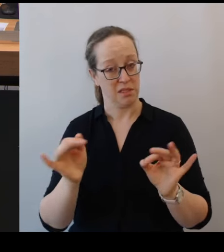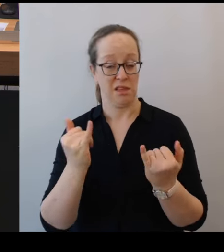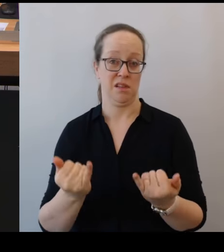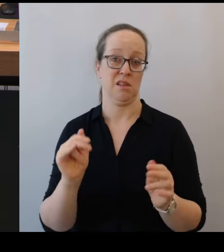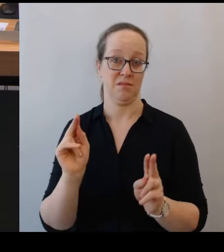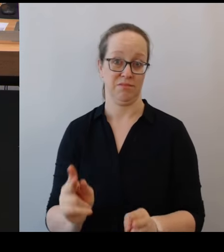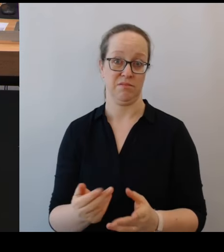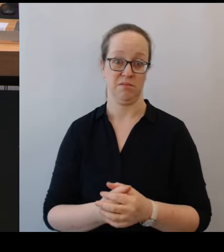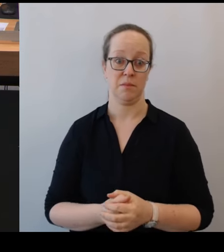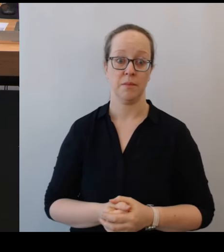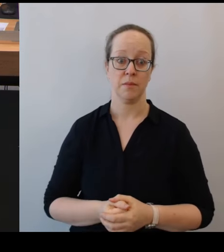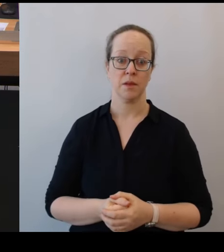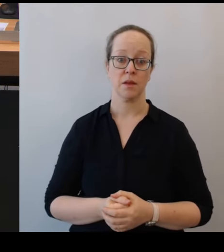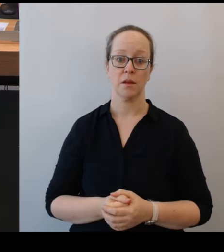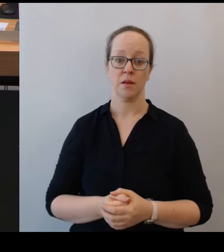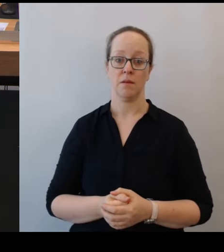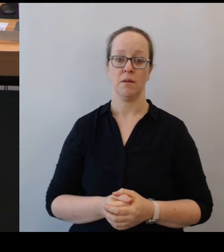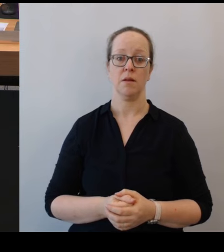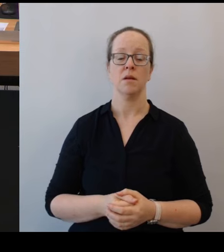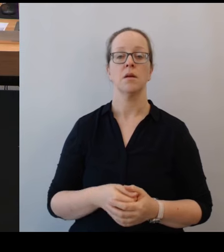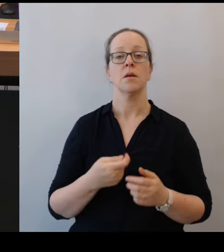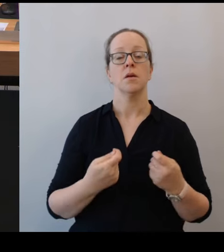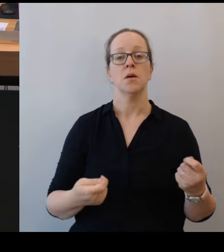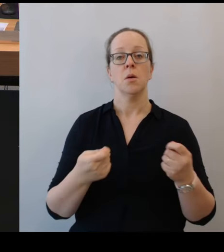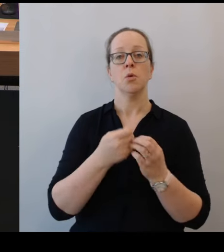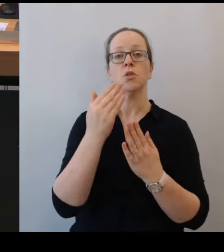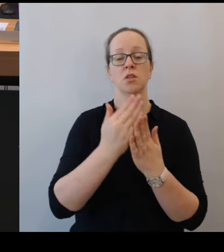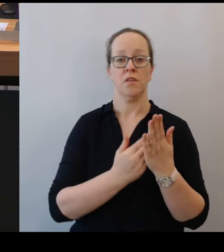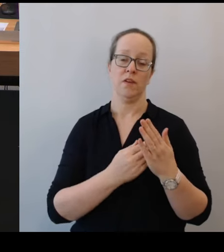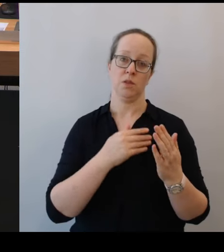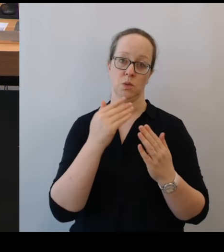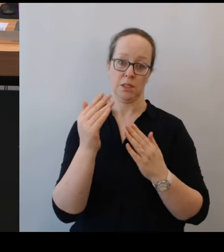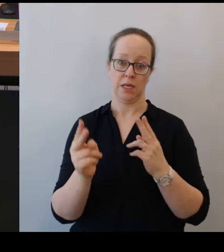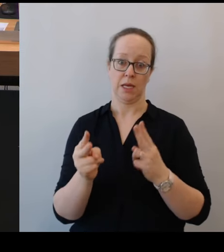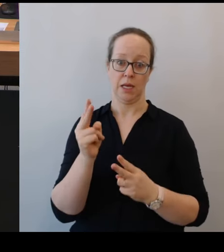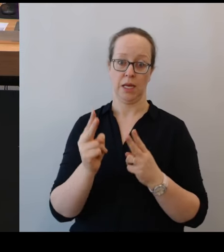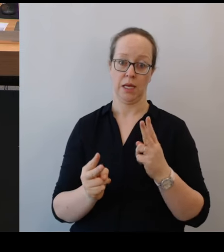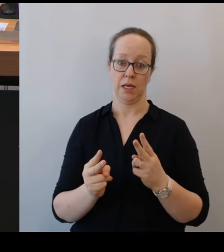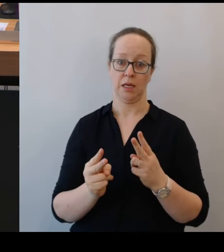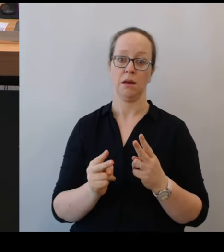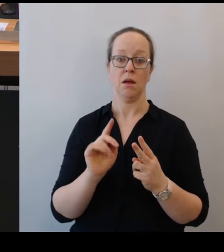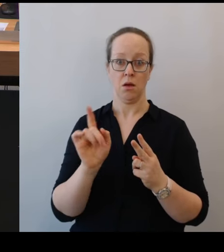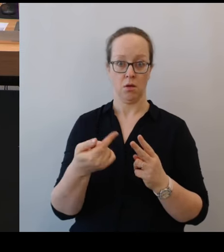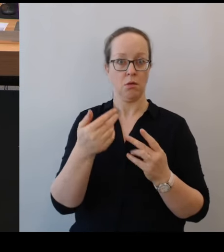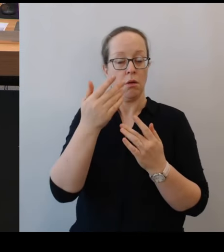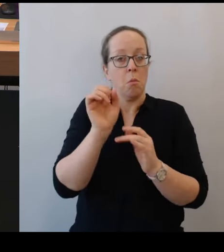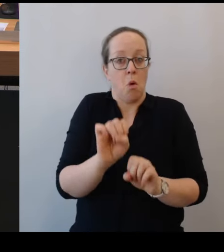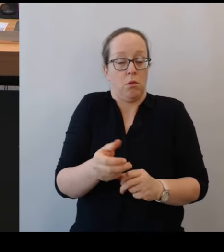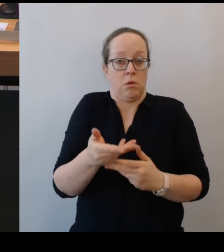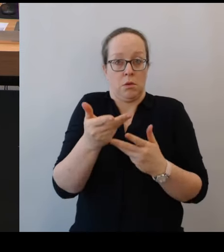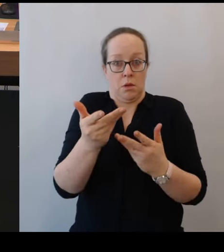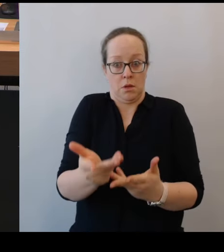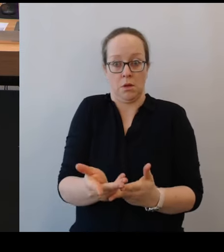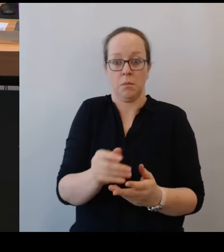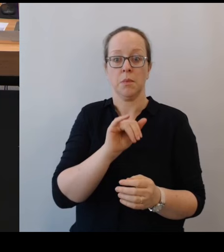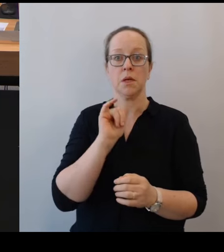besteuert werden, hatten natürlich zuerst die Wegelagerer der Linken und die Grünen Ökosozialisten die glorreiche Idee, die Steuerbasis